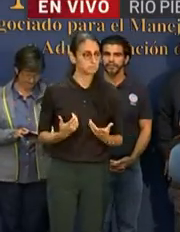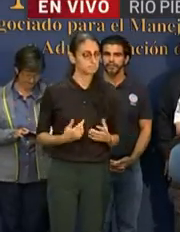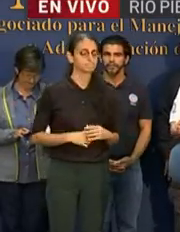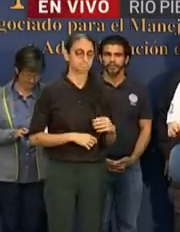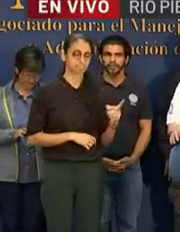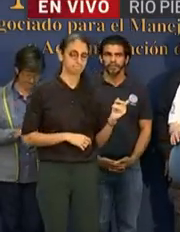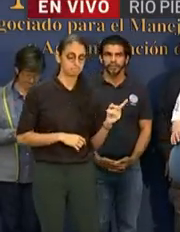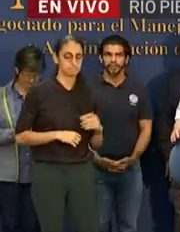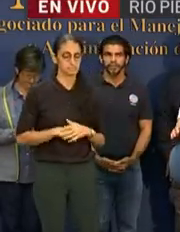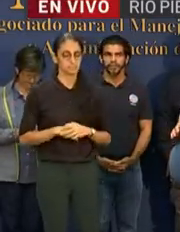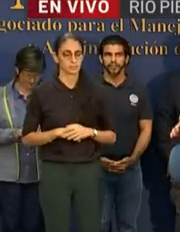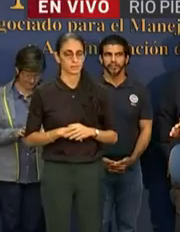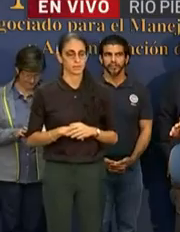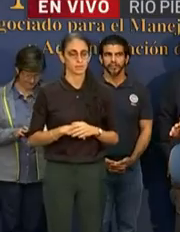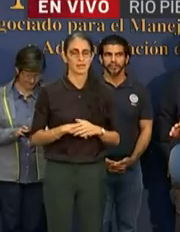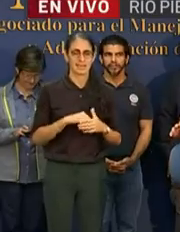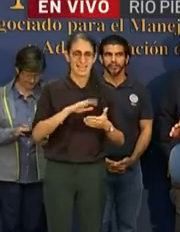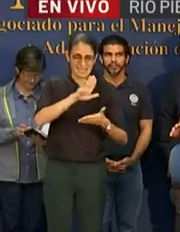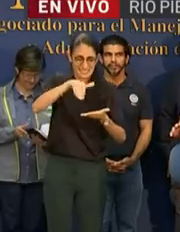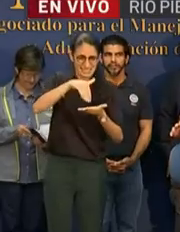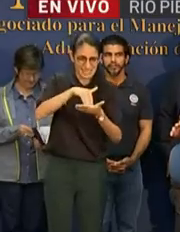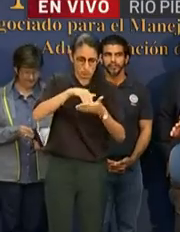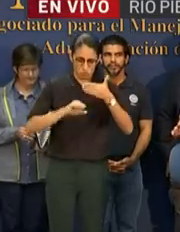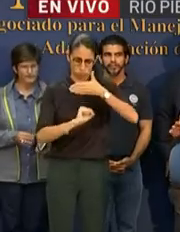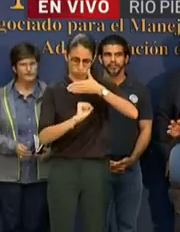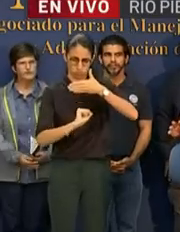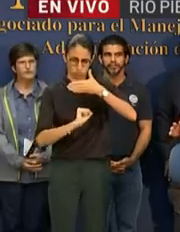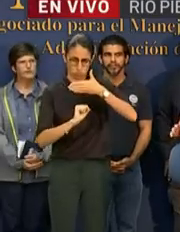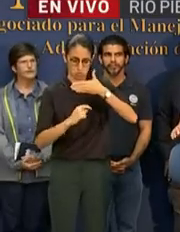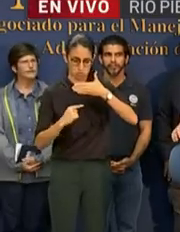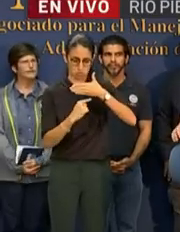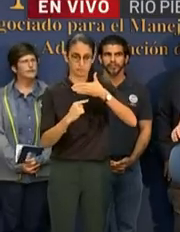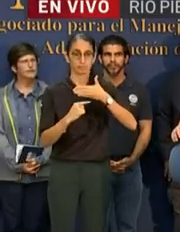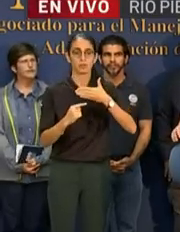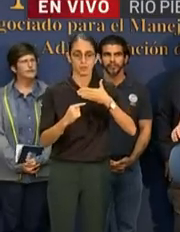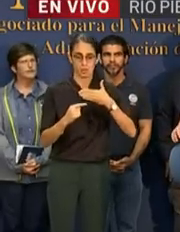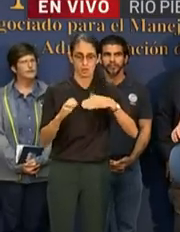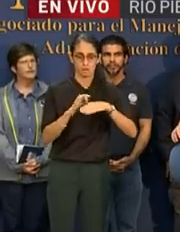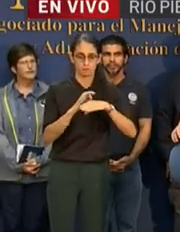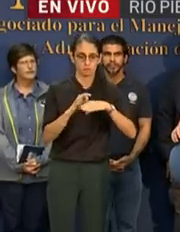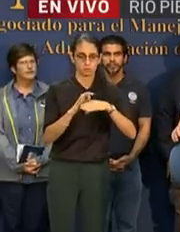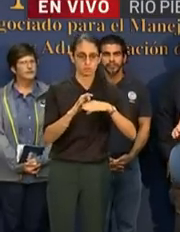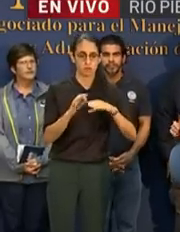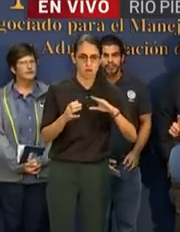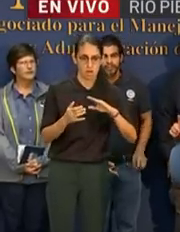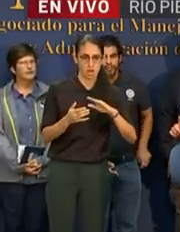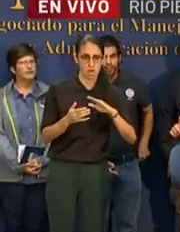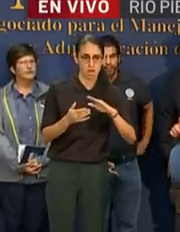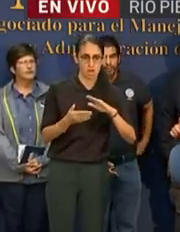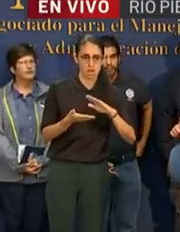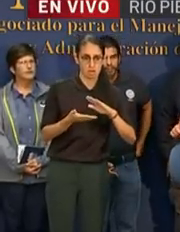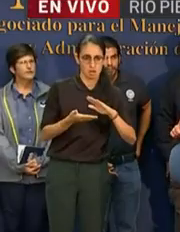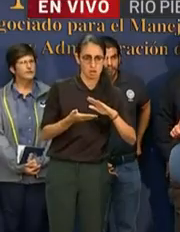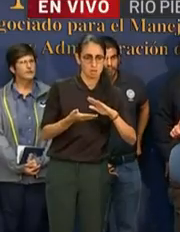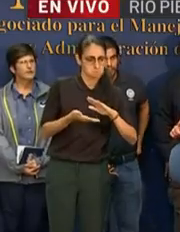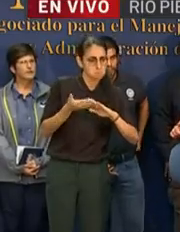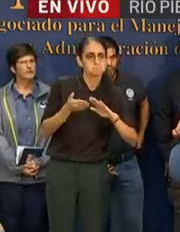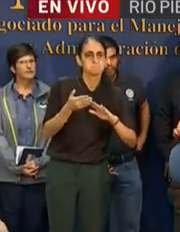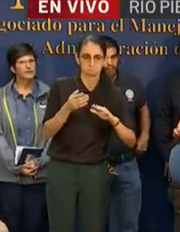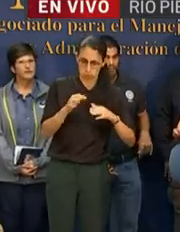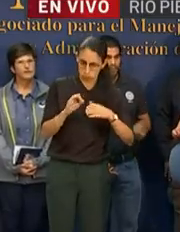CERCANO AL HURACÁN. SE ANTICIPA